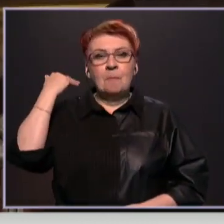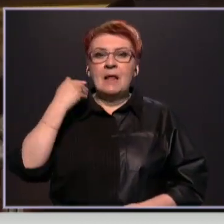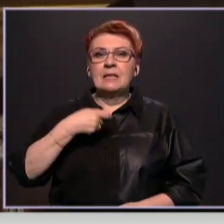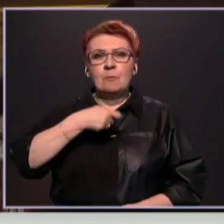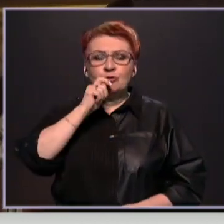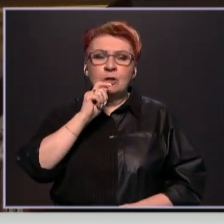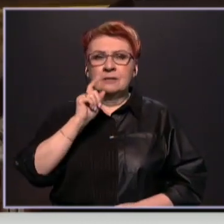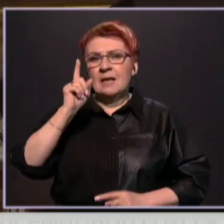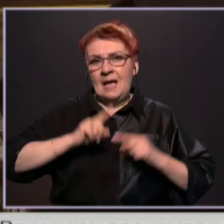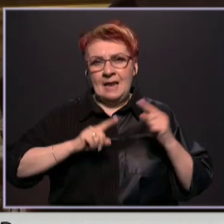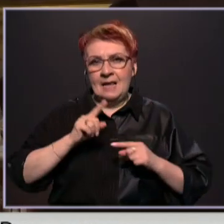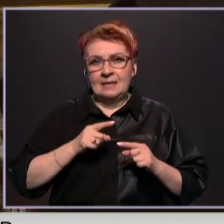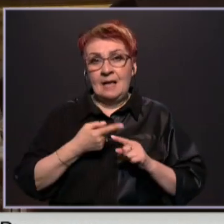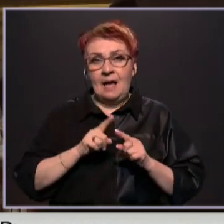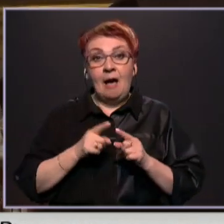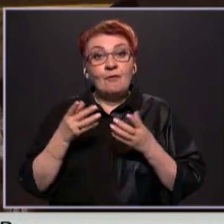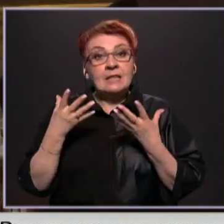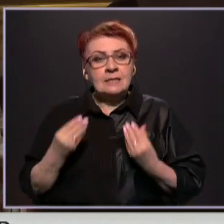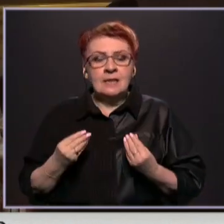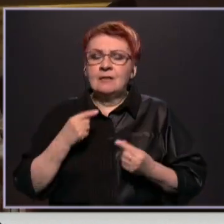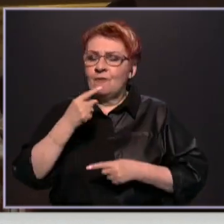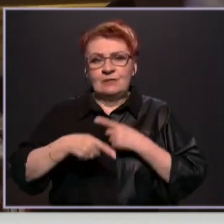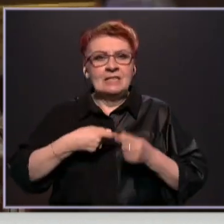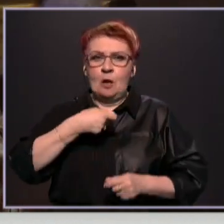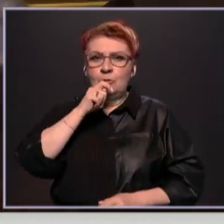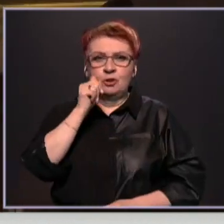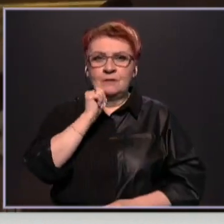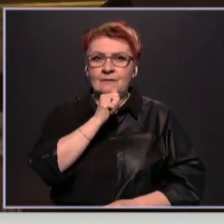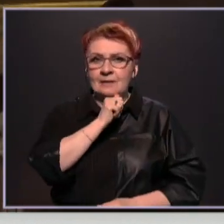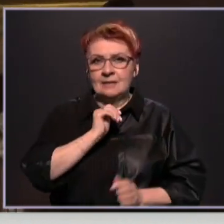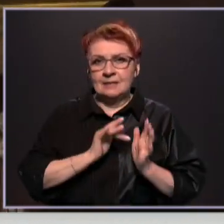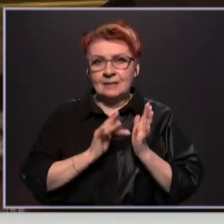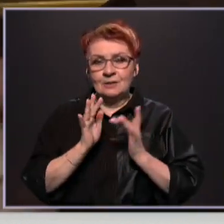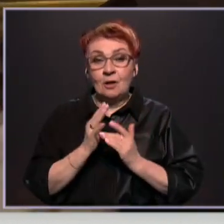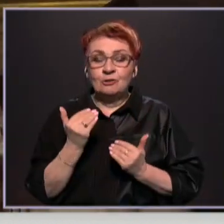с редко и вот в этот день они стоят причались Сейчас слава Богу у нас немножко другая традиции